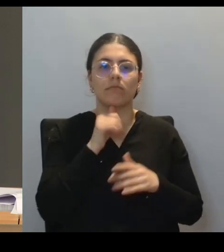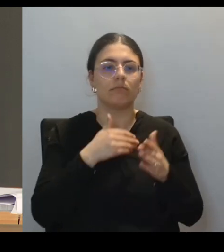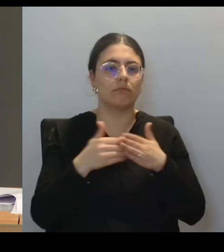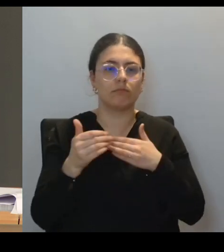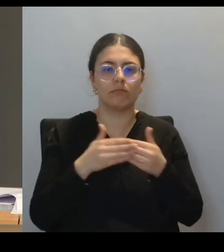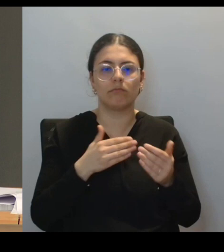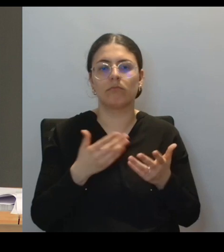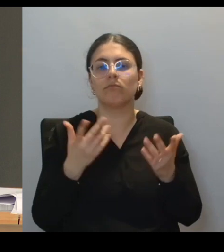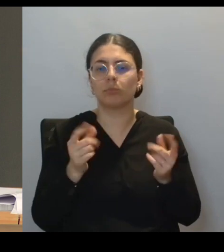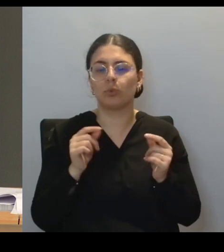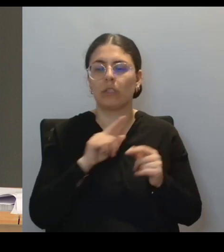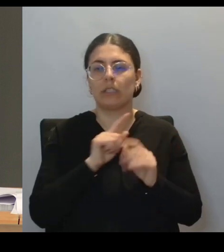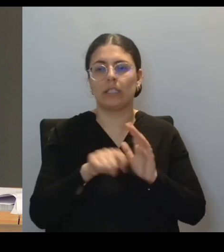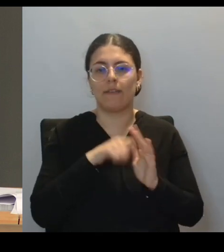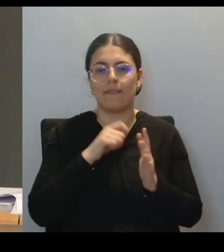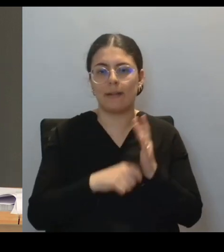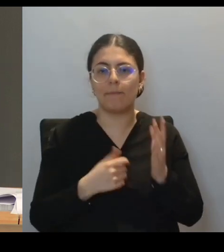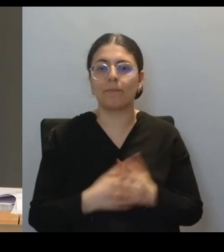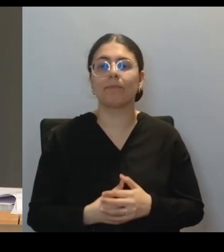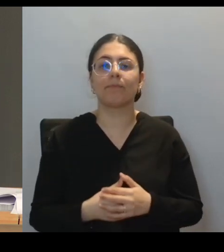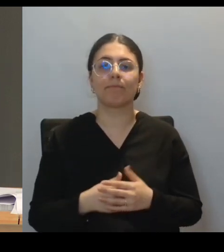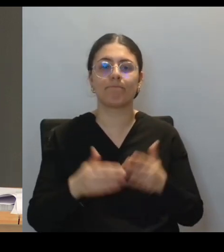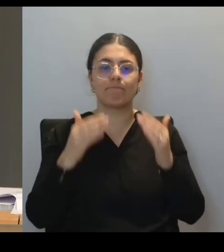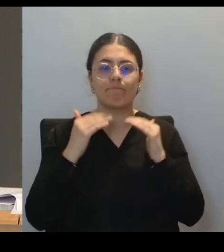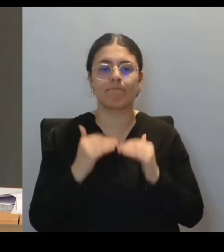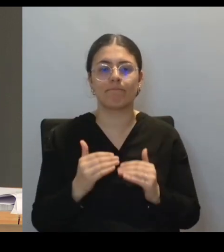auf die Wahlvorschläge der AfD Fraktion entfielen folgende Stimmen.